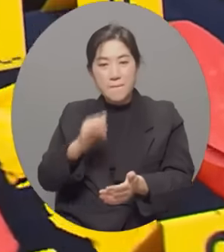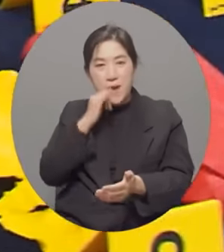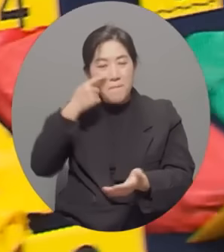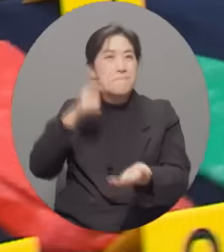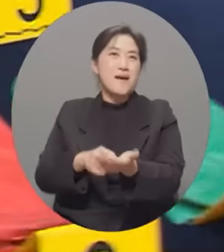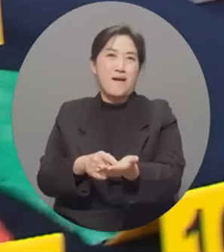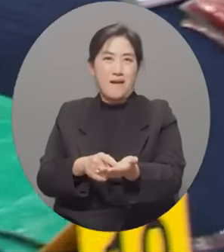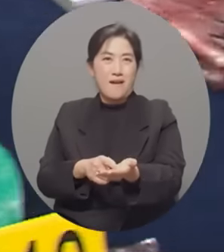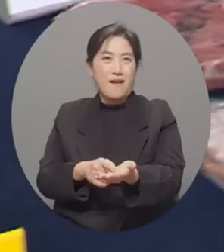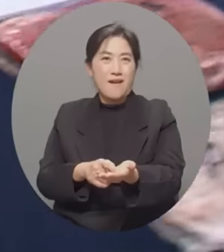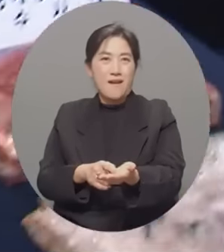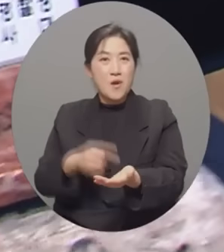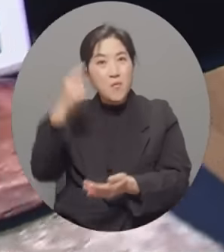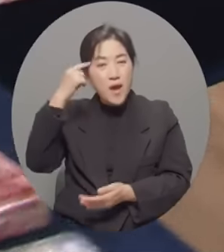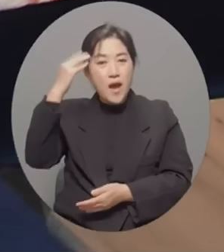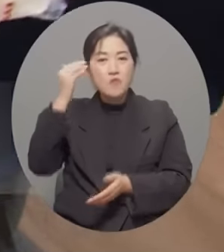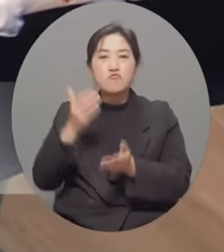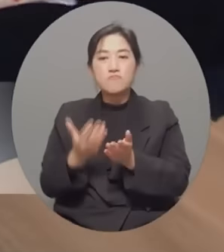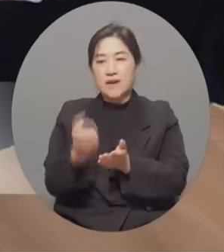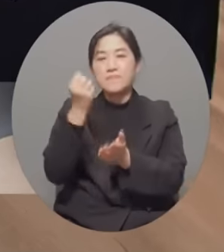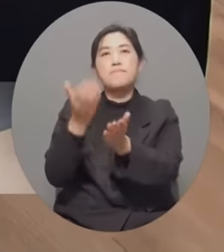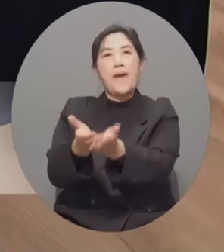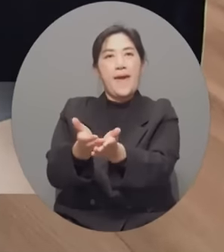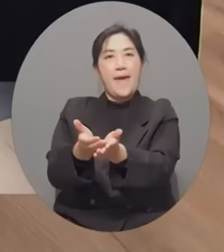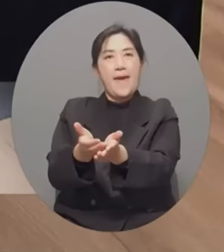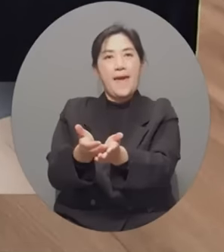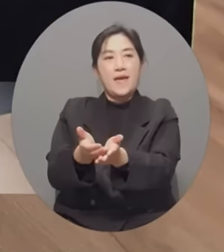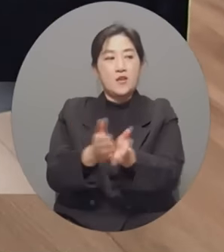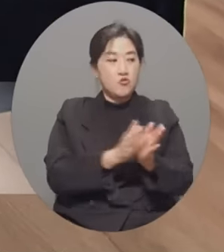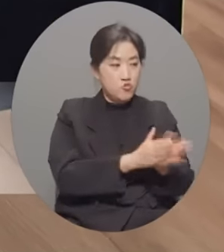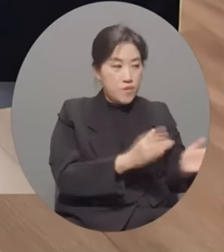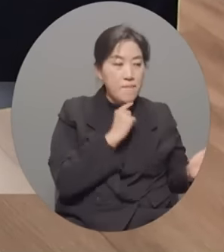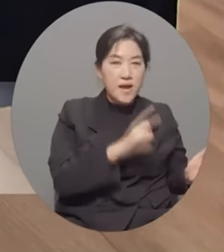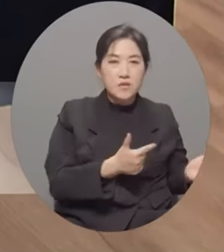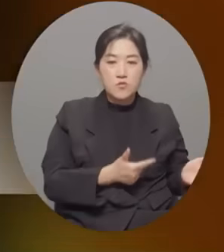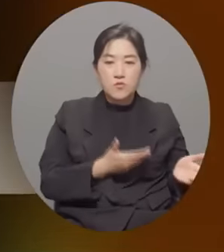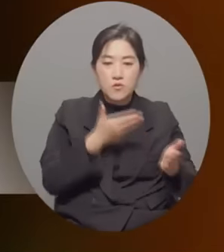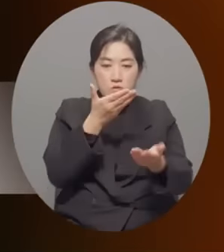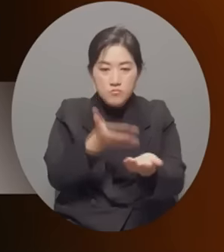그런데 부산에서 마약이 적발된 겁니다.